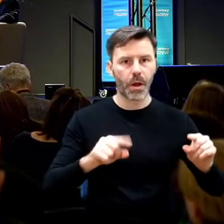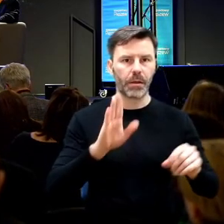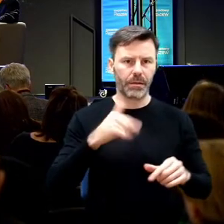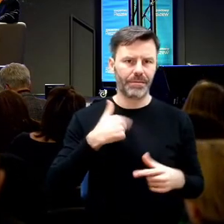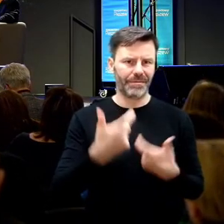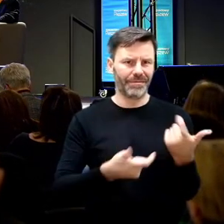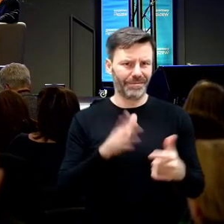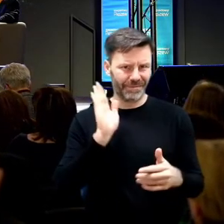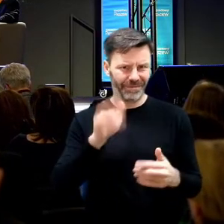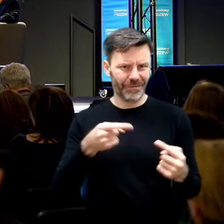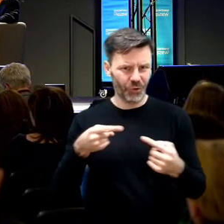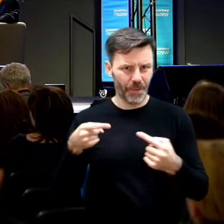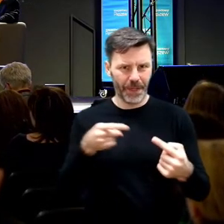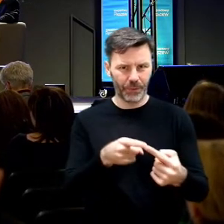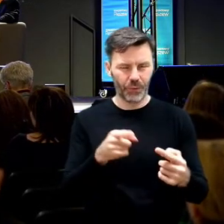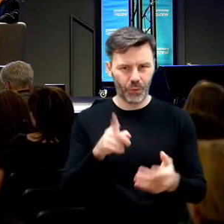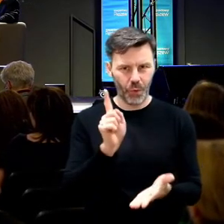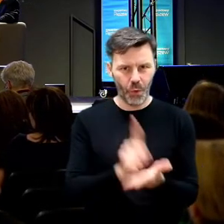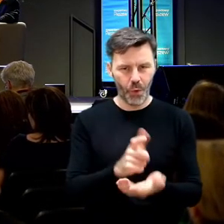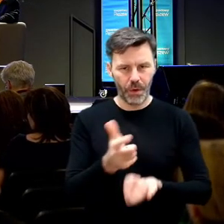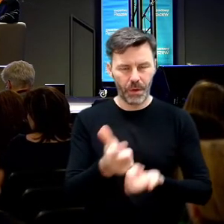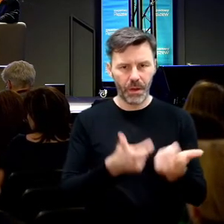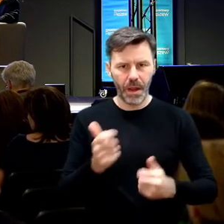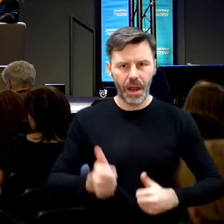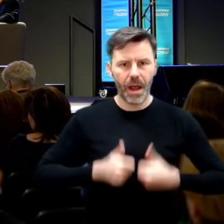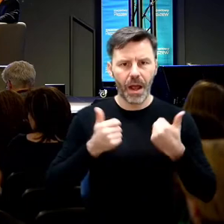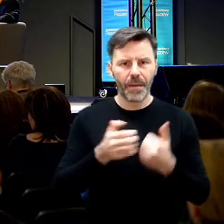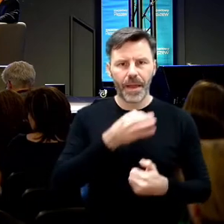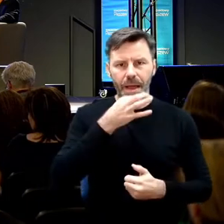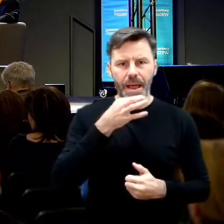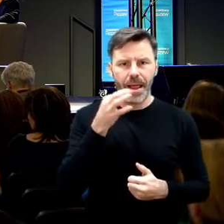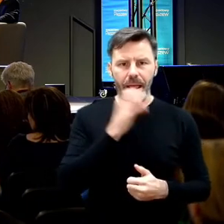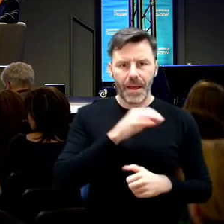do pewnej powtarzalności, tak żeby maksymalnie zoptymalizować realizację,